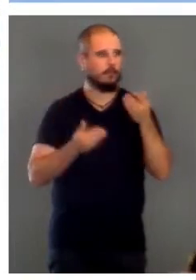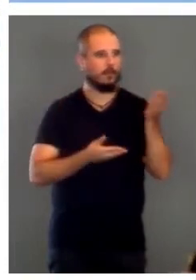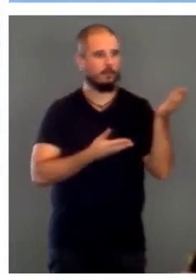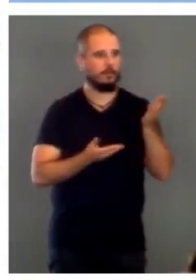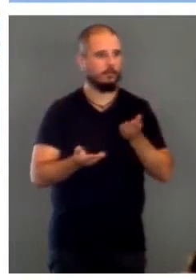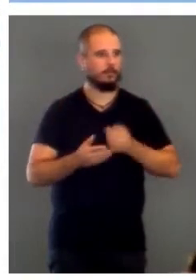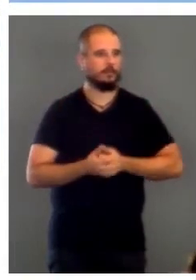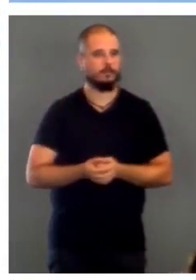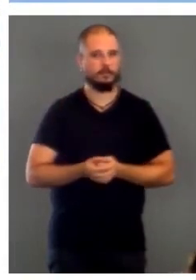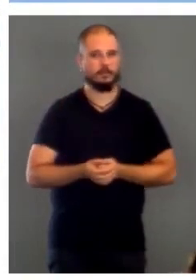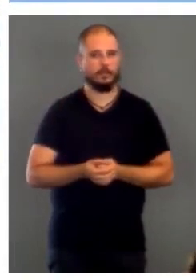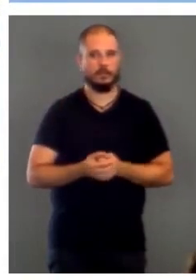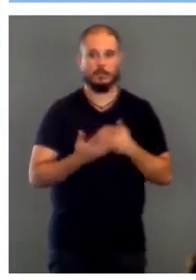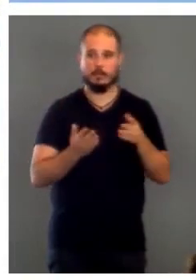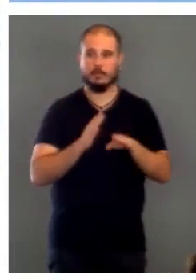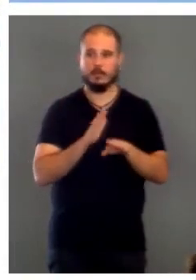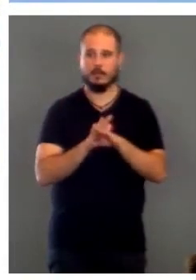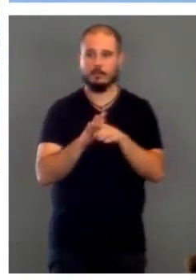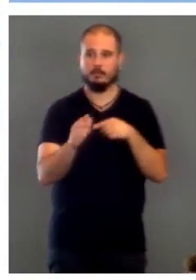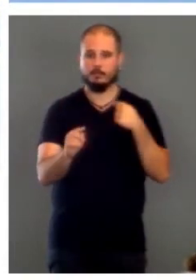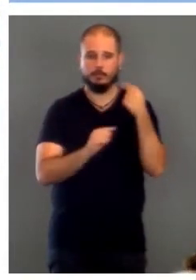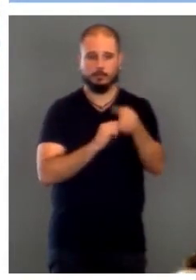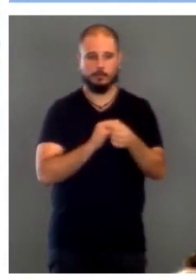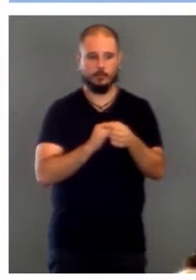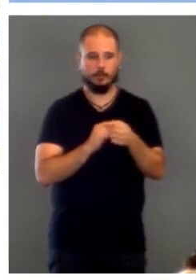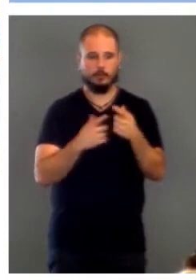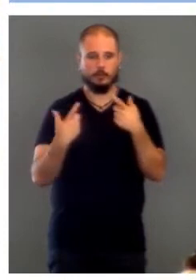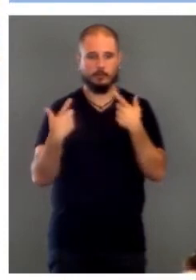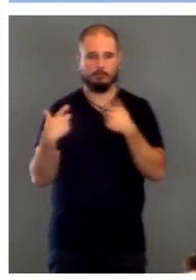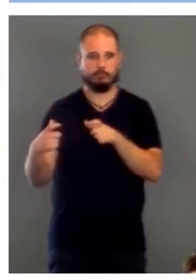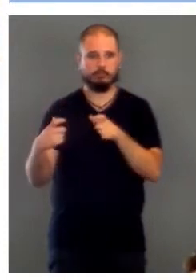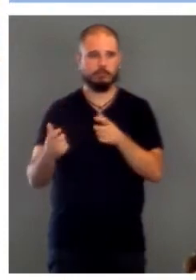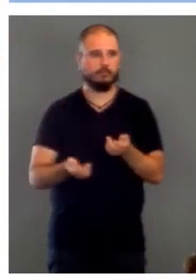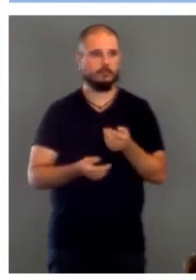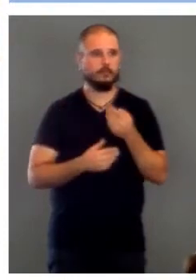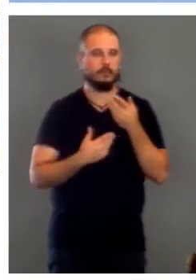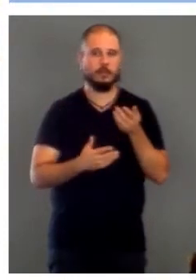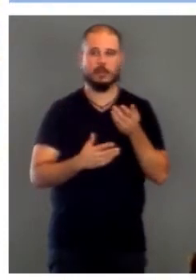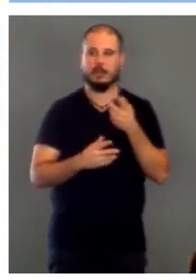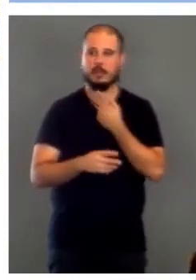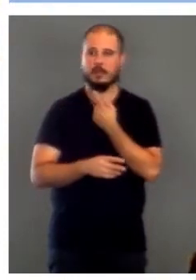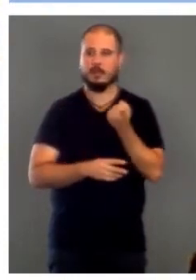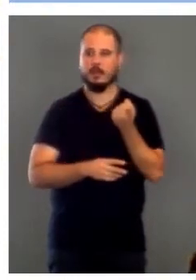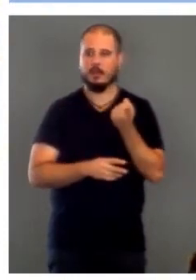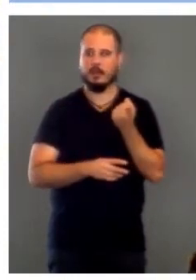Vamos a continuar con la siguiente modalidad Cuando hablamos de la necesidad de combatir la despoblación